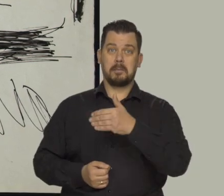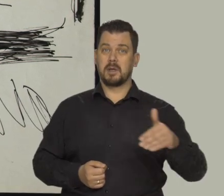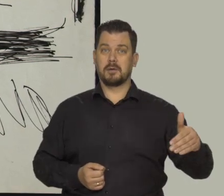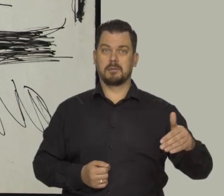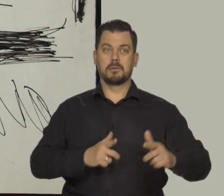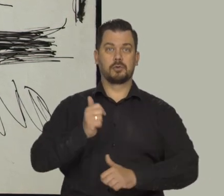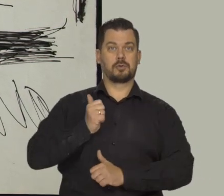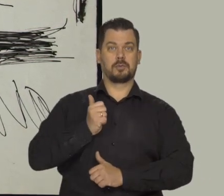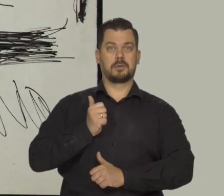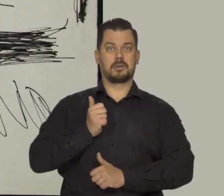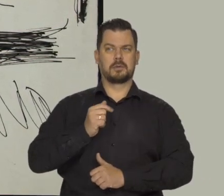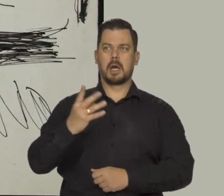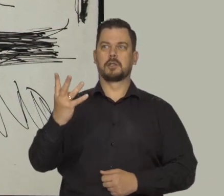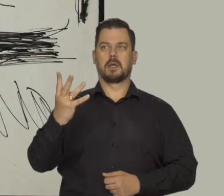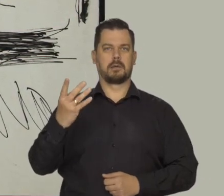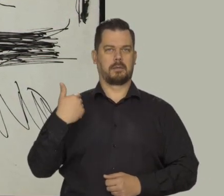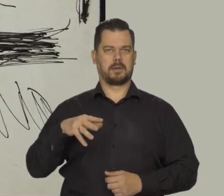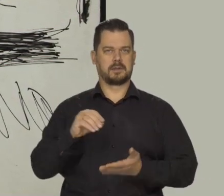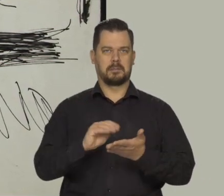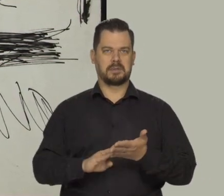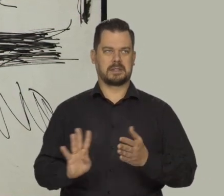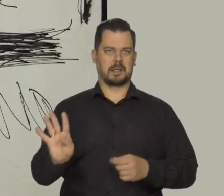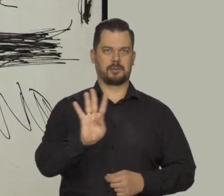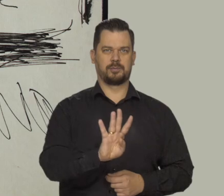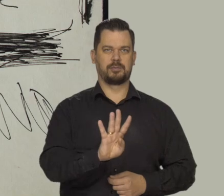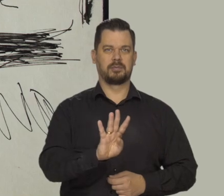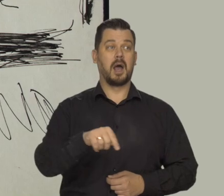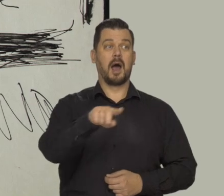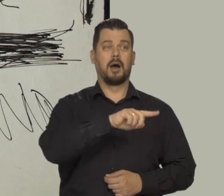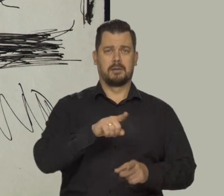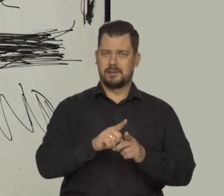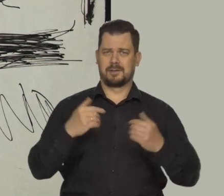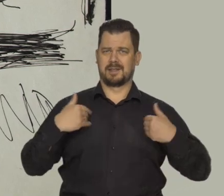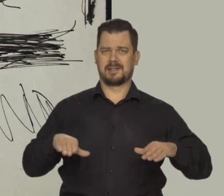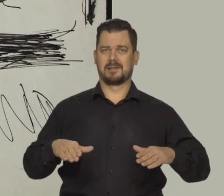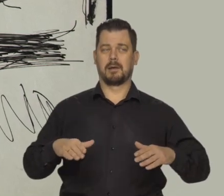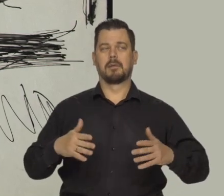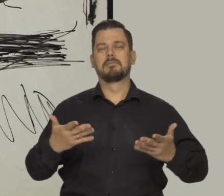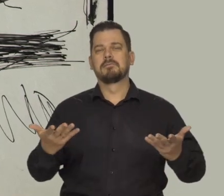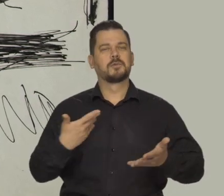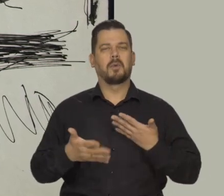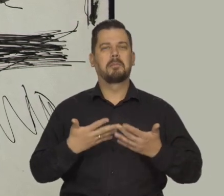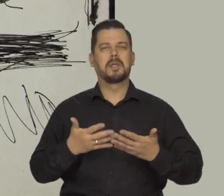4 miliony żołnierzy tej samej armii, do której tylko ci czterej nie chcieli należeć, również nie chciało wojny.